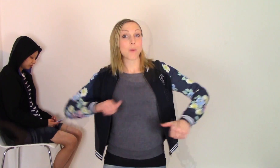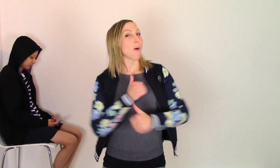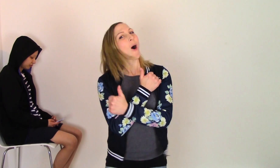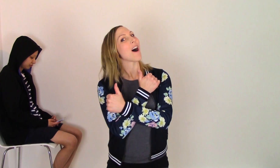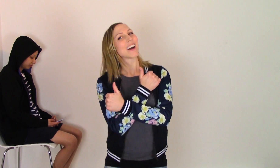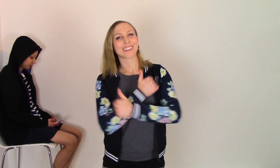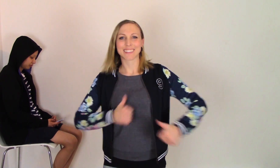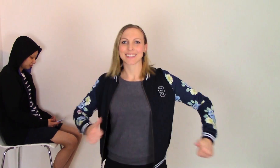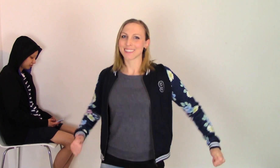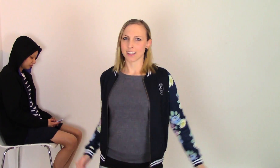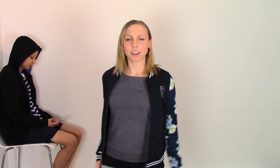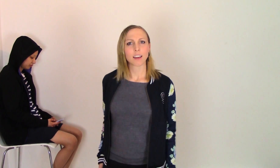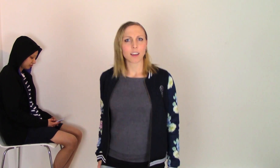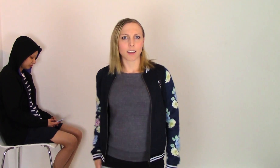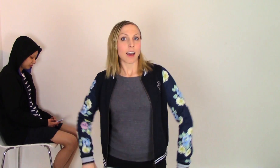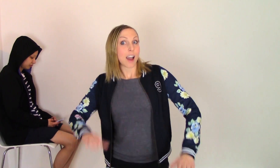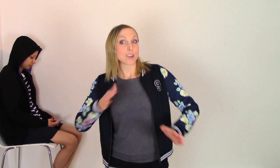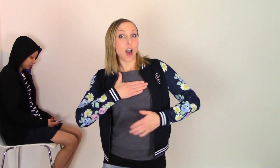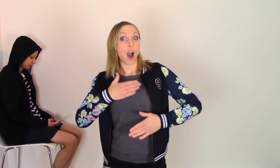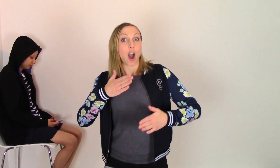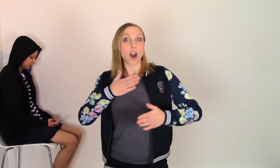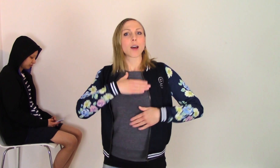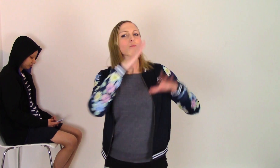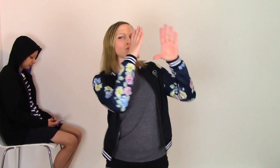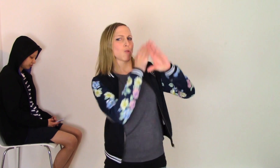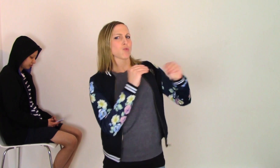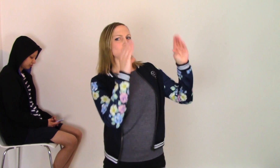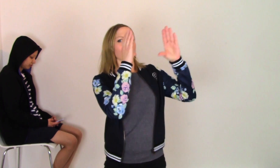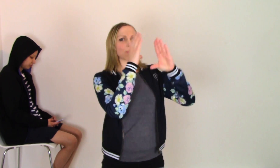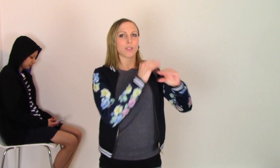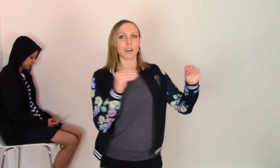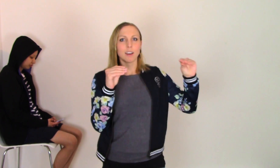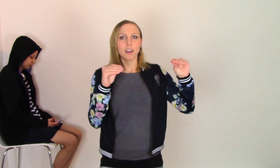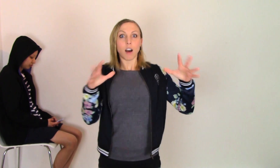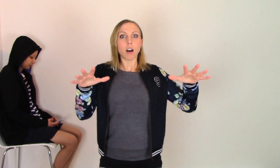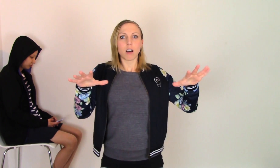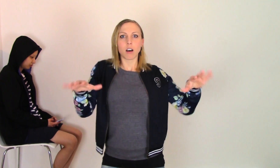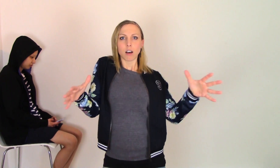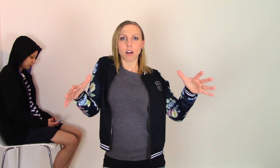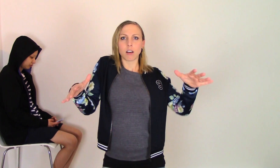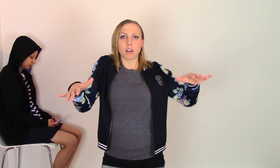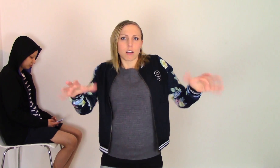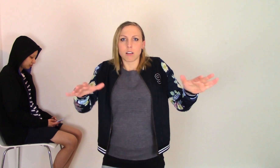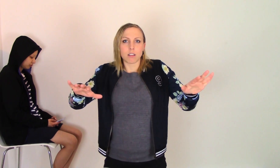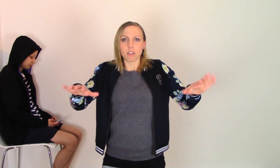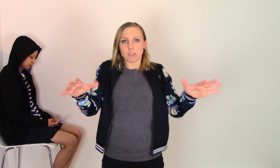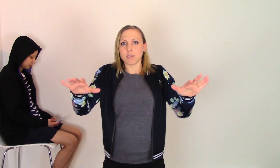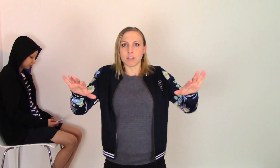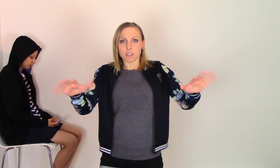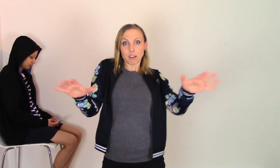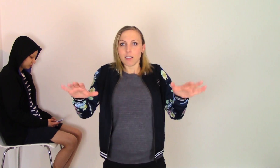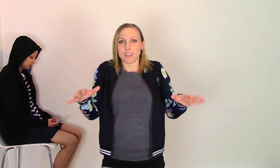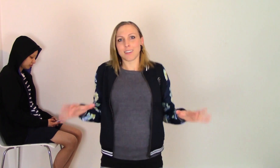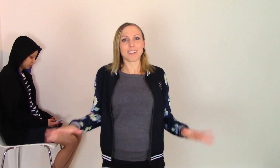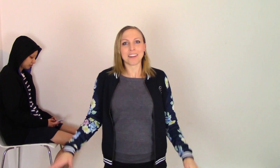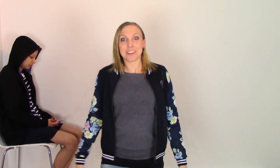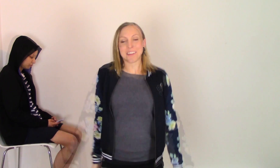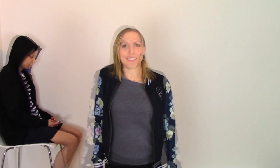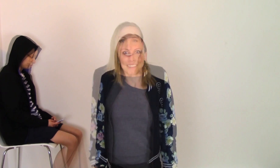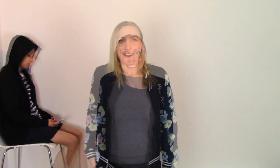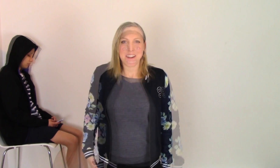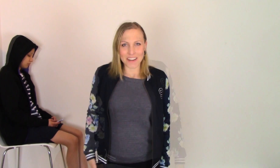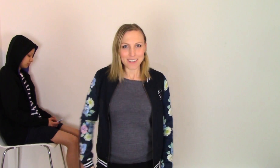Oh boy! Vilka glada toner, de rycker och spritter i mig.